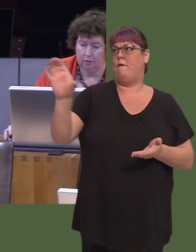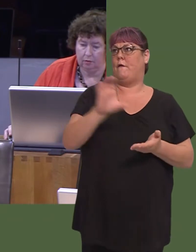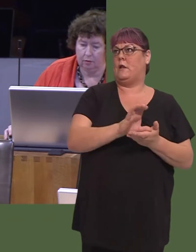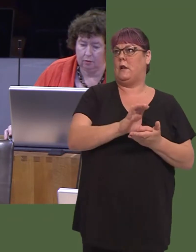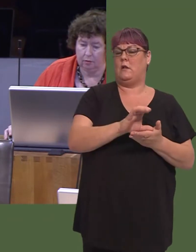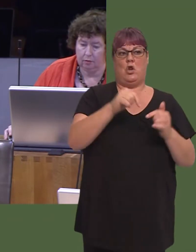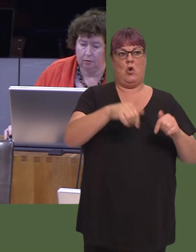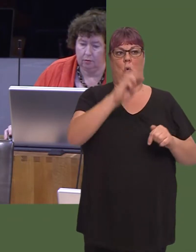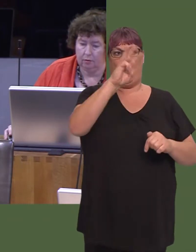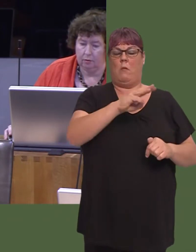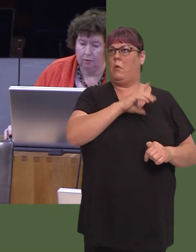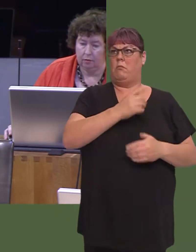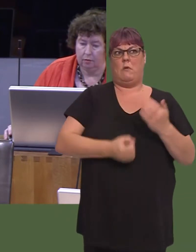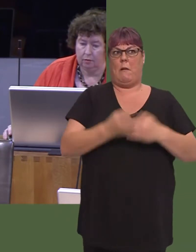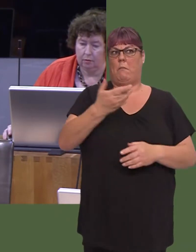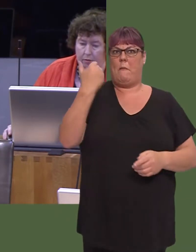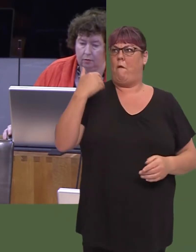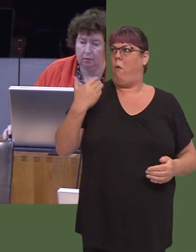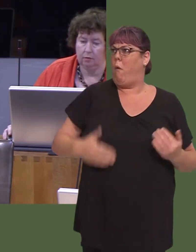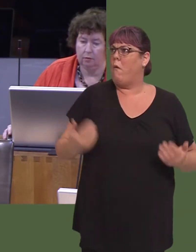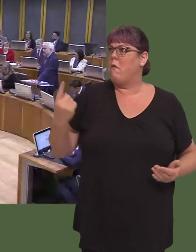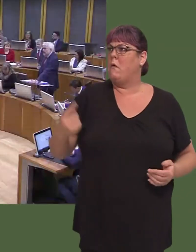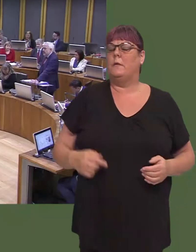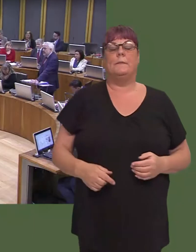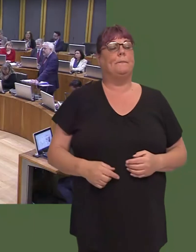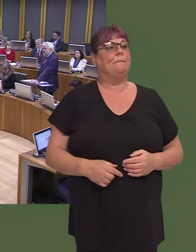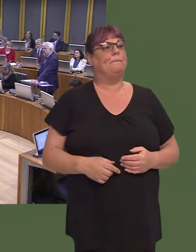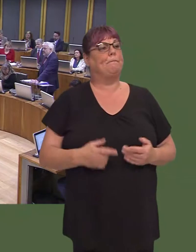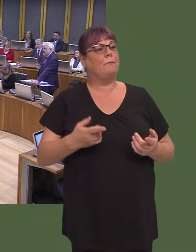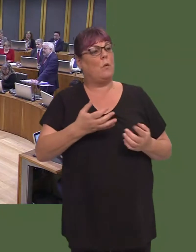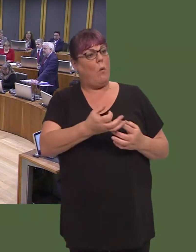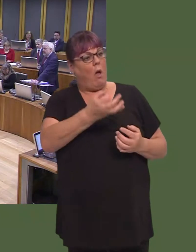cymdeithasol. Hefyd, wrth gwrs, rym ni'n moyn gweld ym mha ffordd y gallwn ni helpu'r rheini